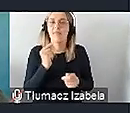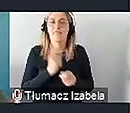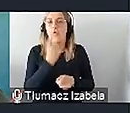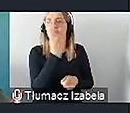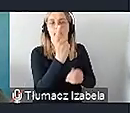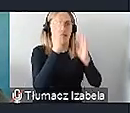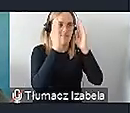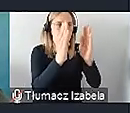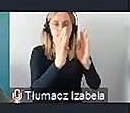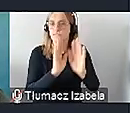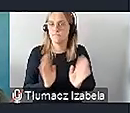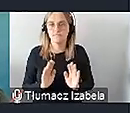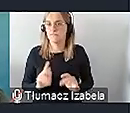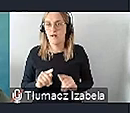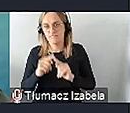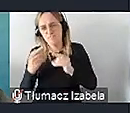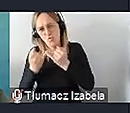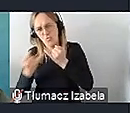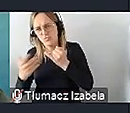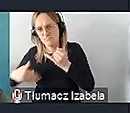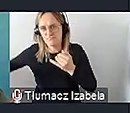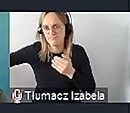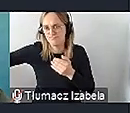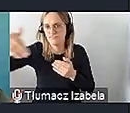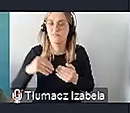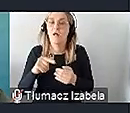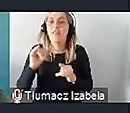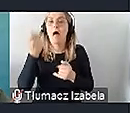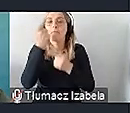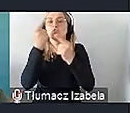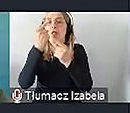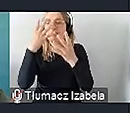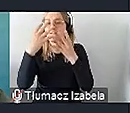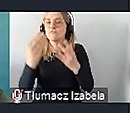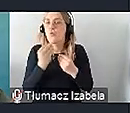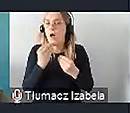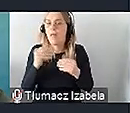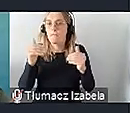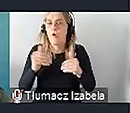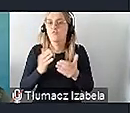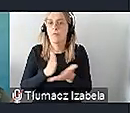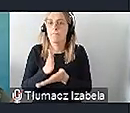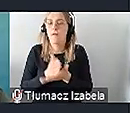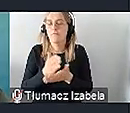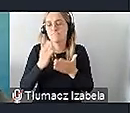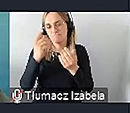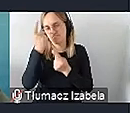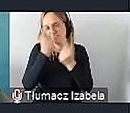To było krótkie ćwiczenie na to, jak myślenie wizualne może pomóc zmienić perspektywę, może stymulować nasze myślenie.